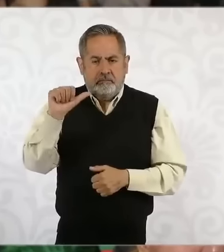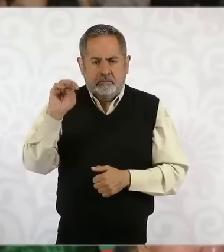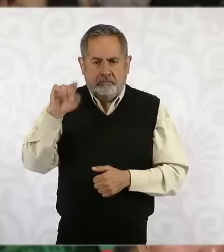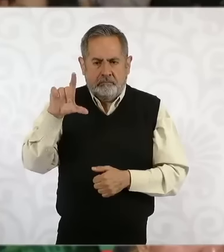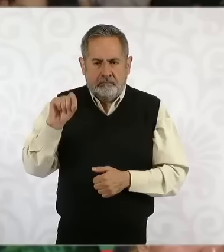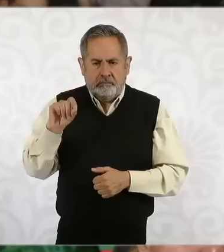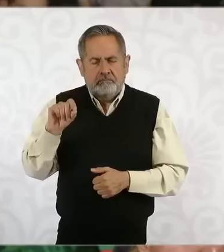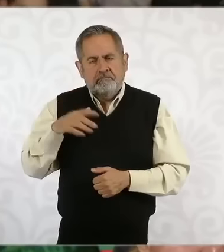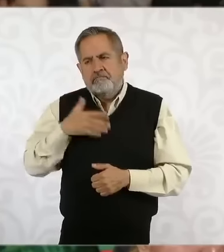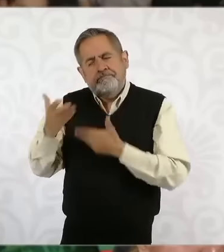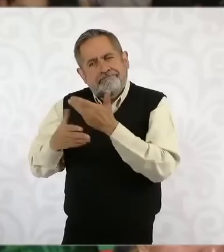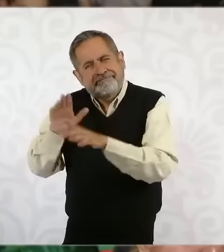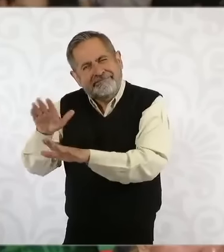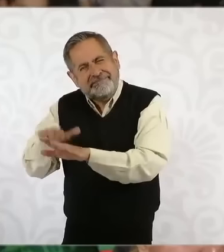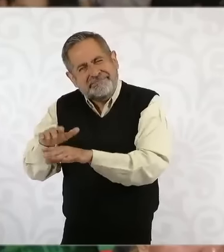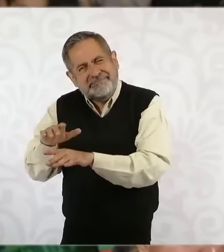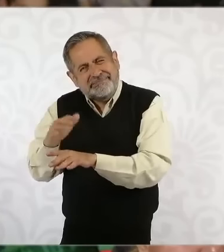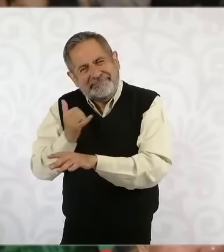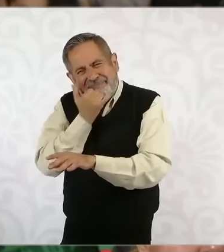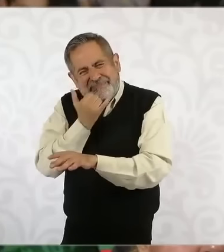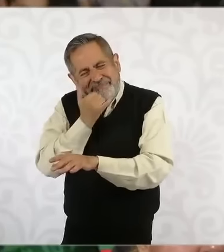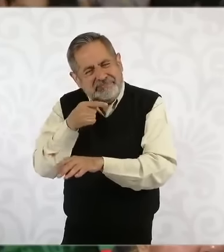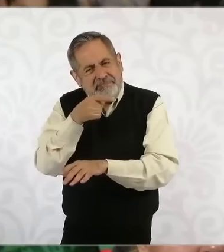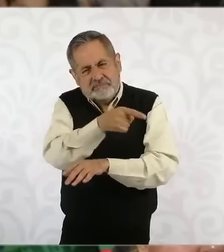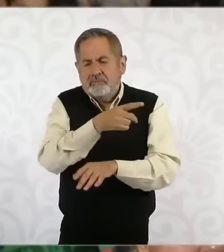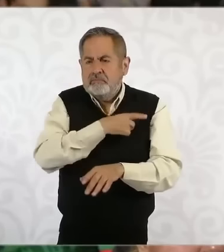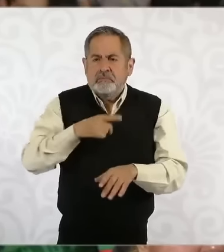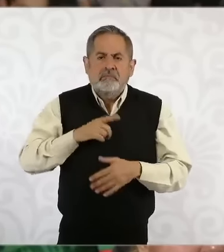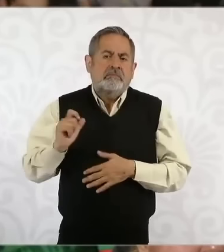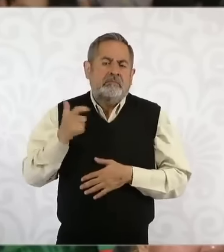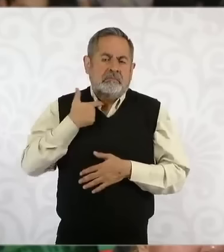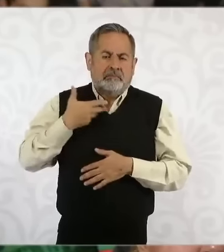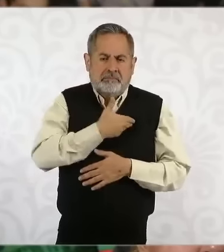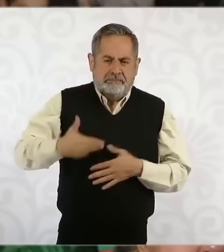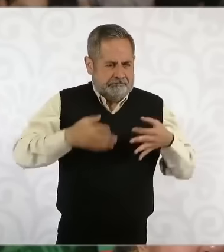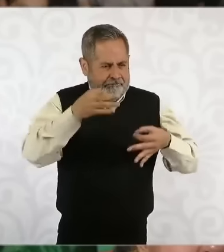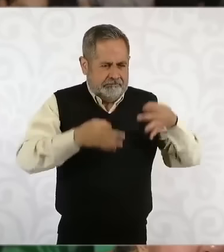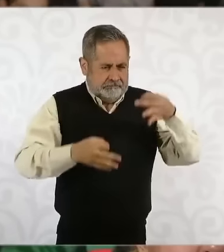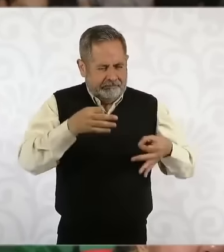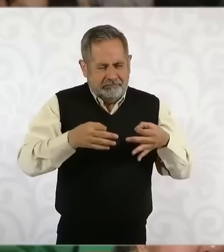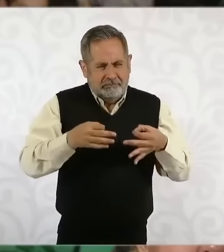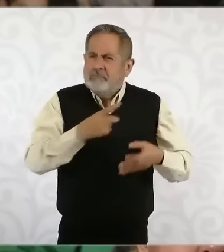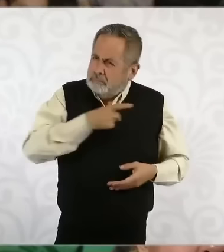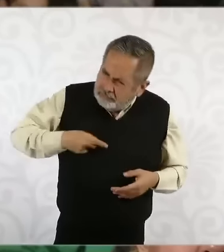error no promover el juicio a los expresidentes. Yo sé que también usted tiene su opinión porque